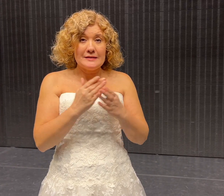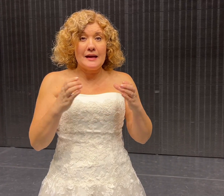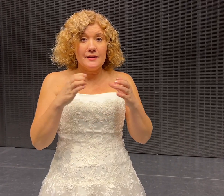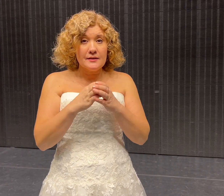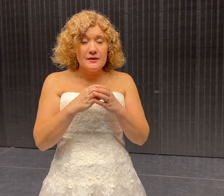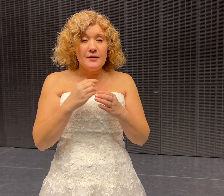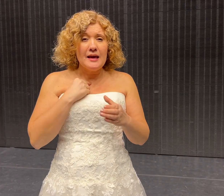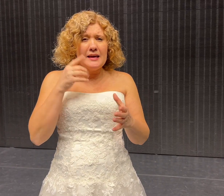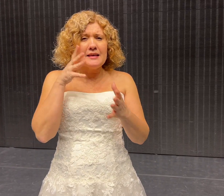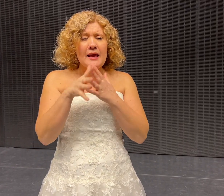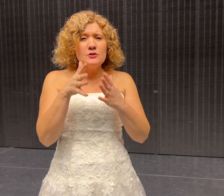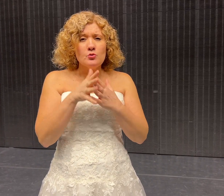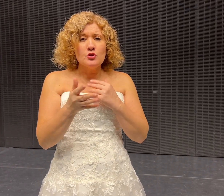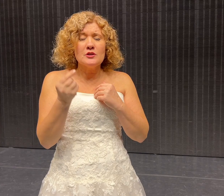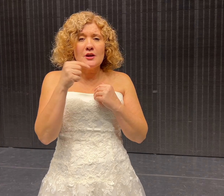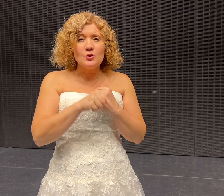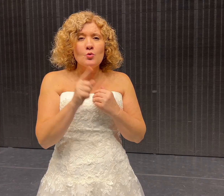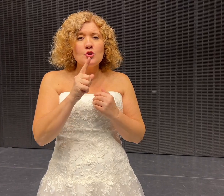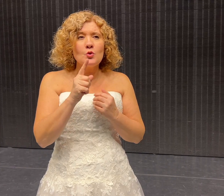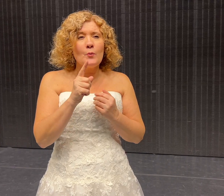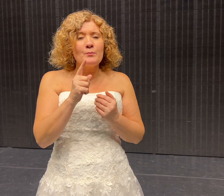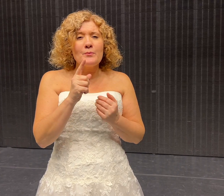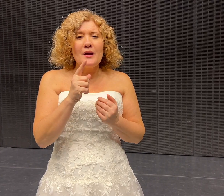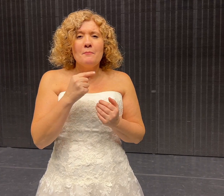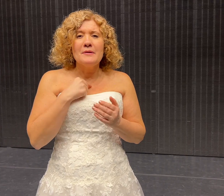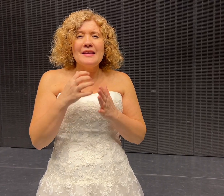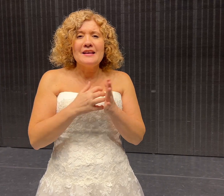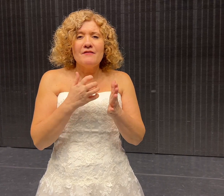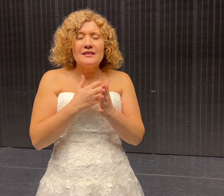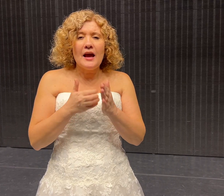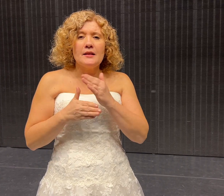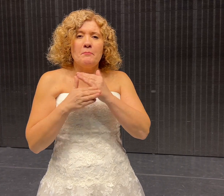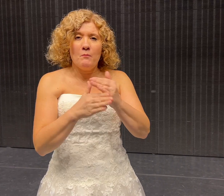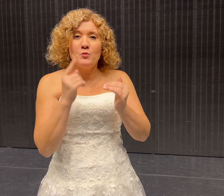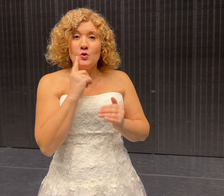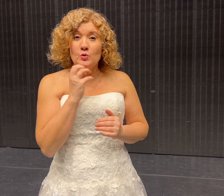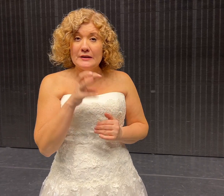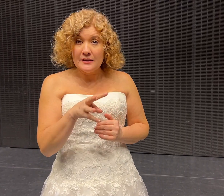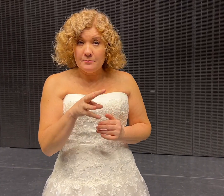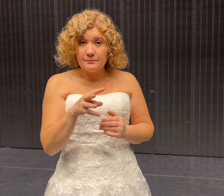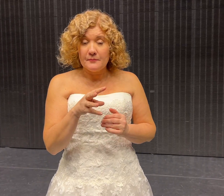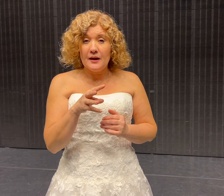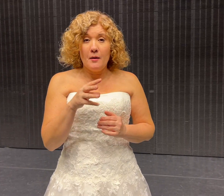я смогла изучила то, чего мне не хватало в помощи глухим.